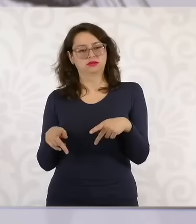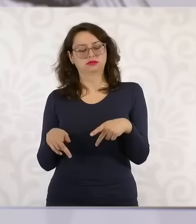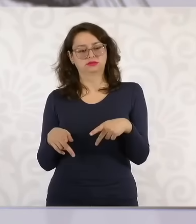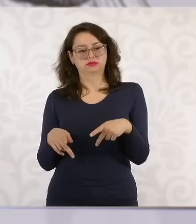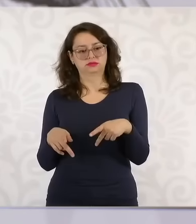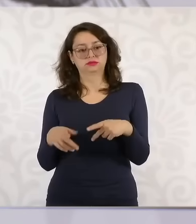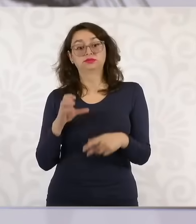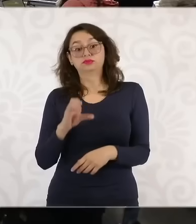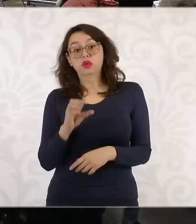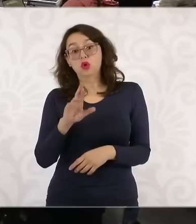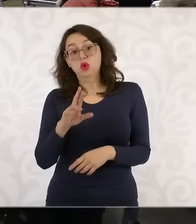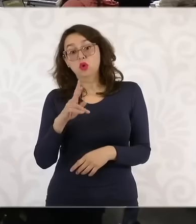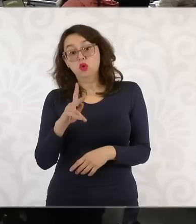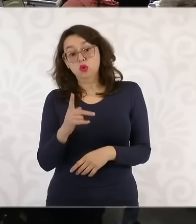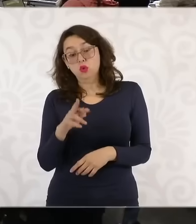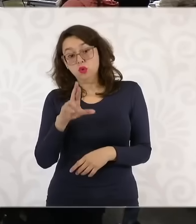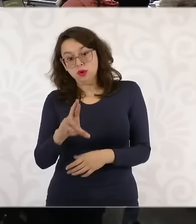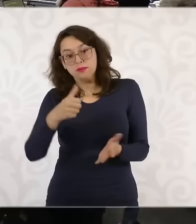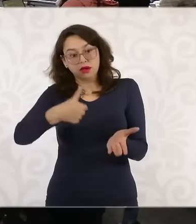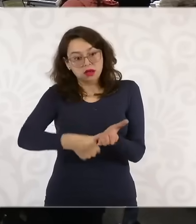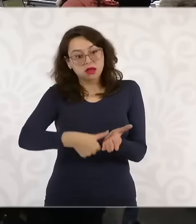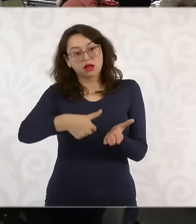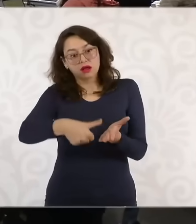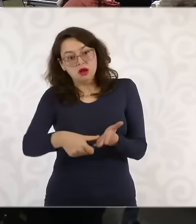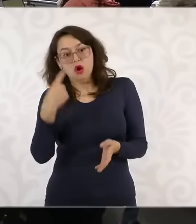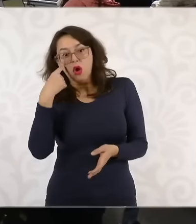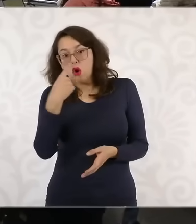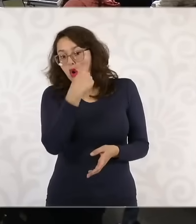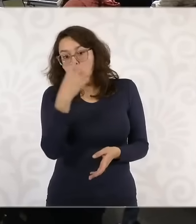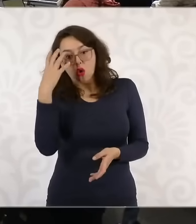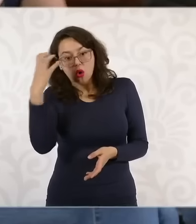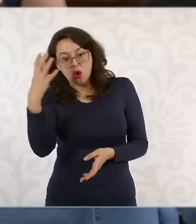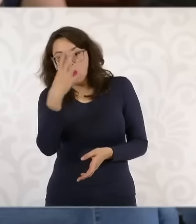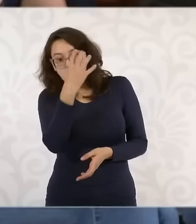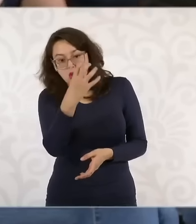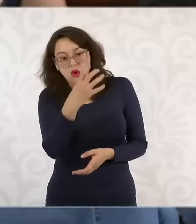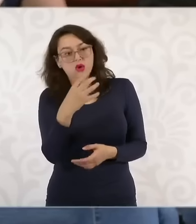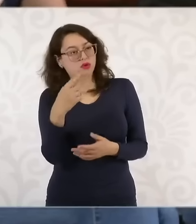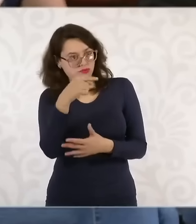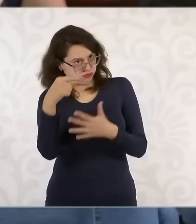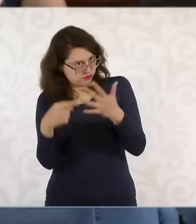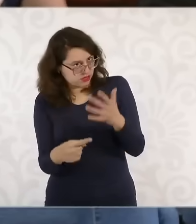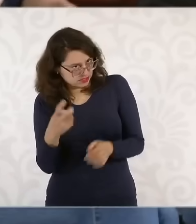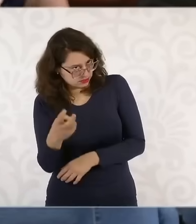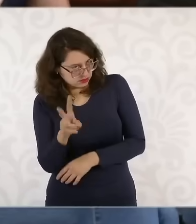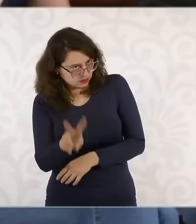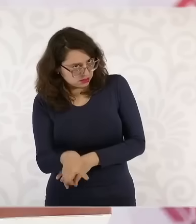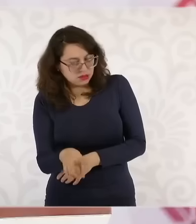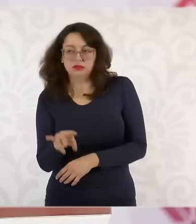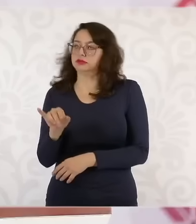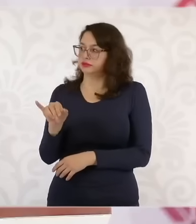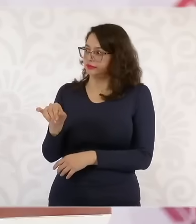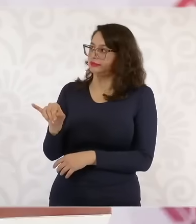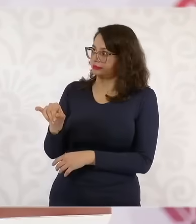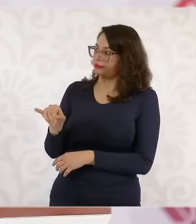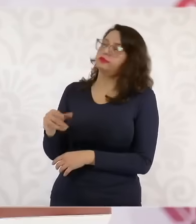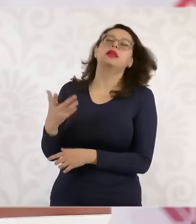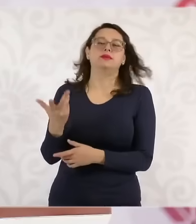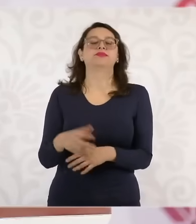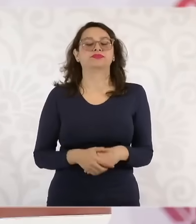a la CURP biométrica, ¿verdad? Porque de lo de la CURP pues todos los mexicanos y mexicanas que